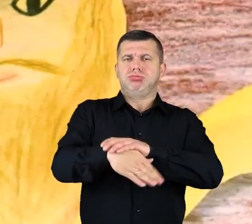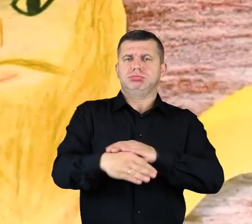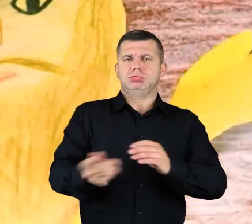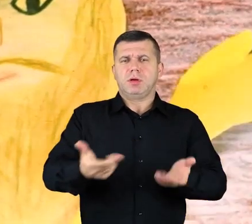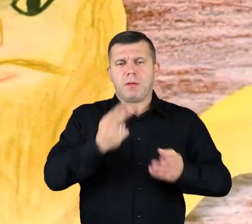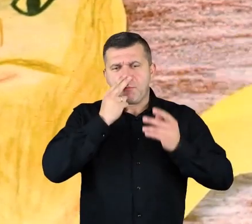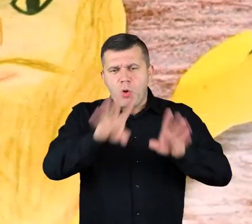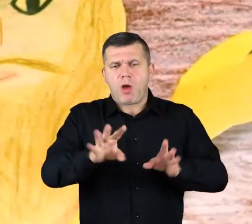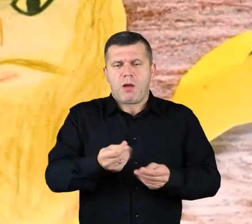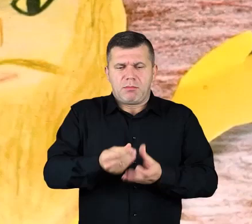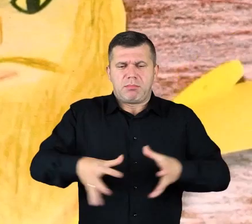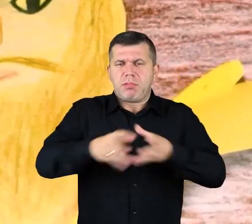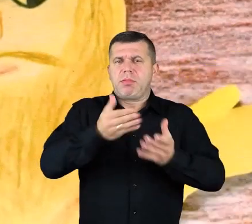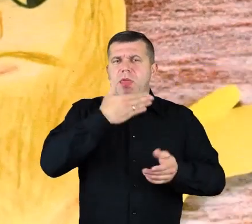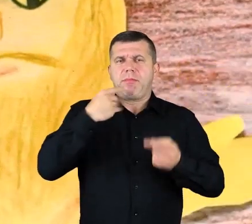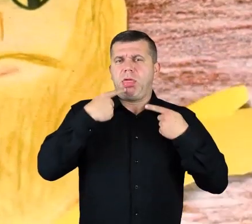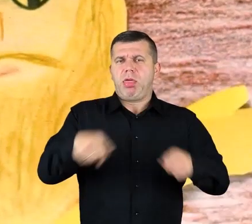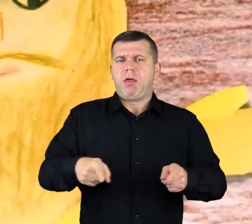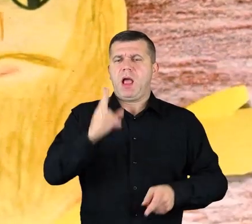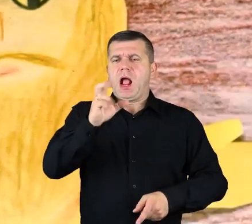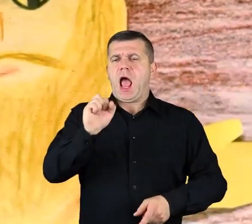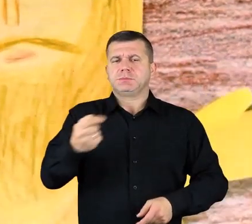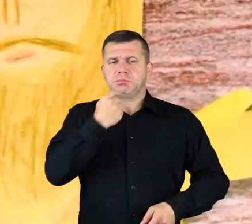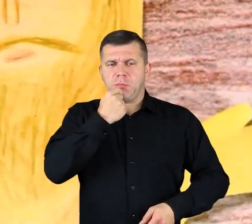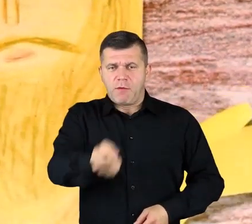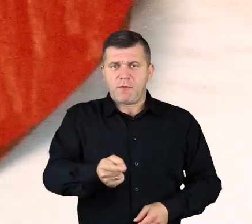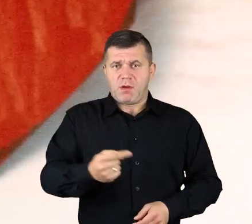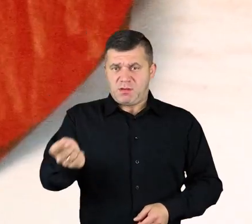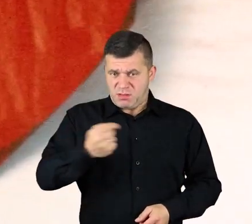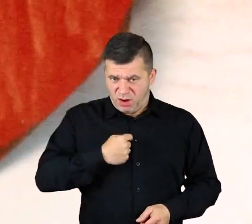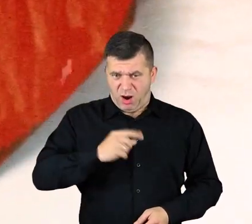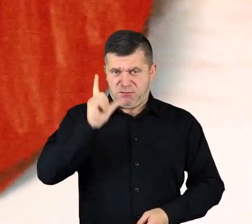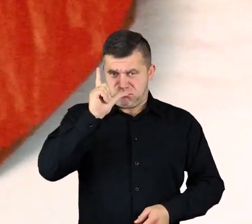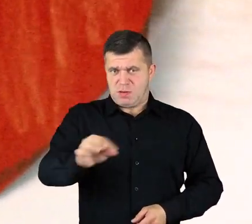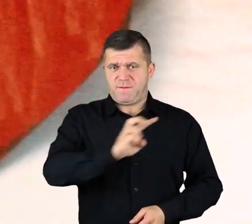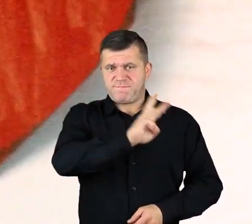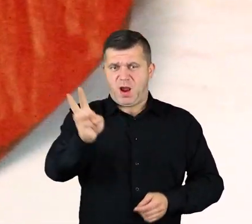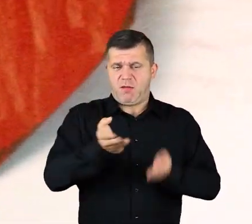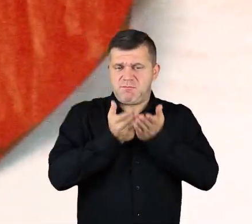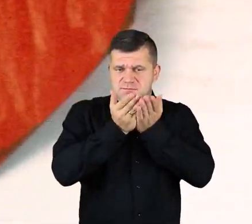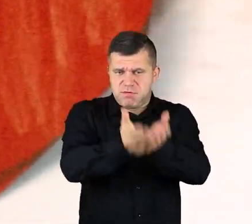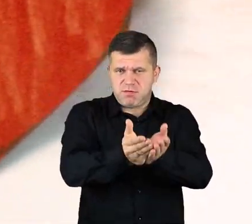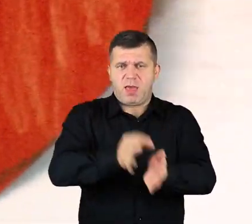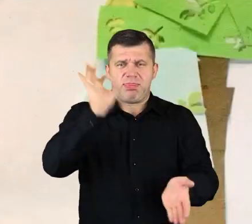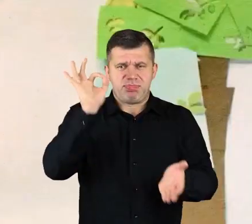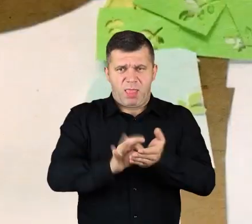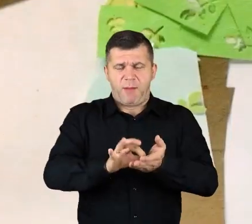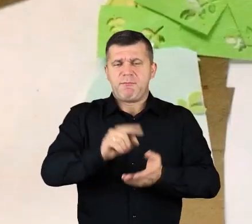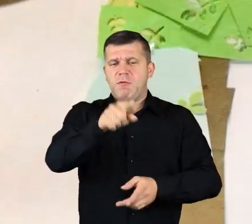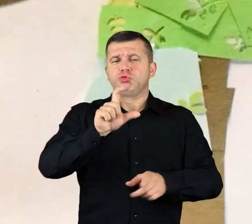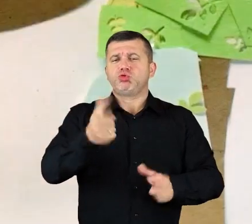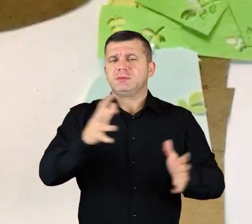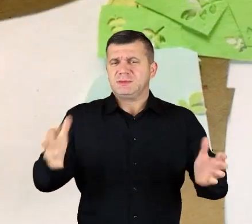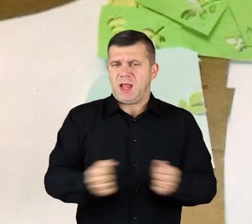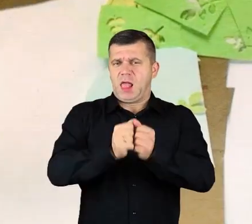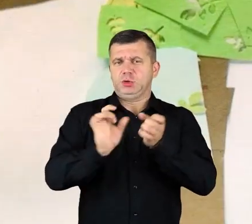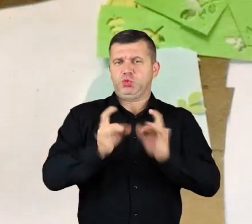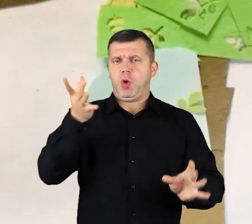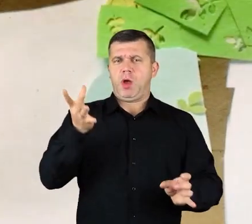i pokazali mu puste sakiewki. Na to karczmarz powiedział: „Pójdę do tej Waszej łajby i na pewno jakieś złoto się znajdzie".